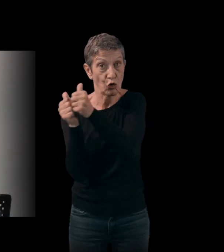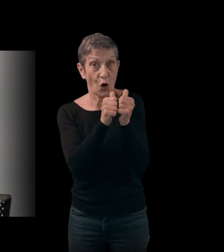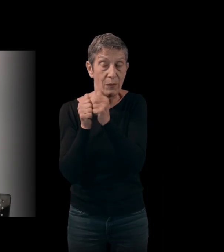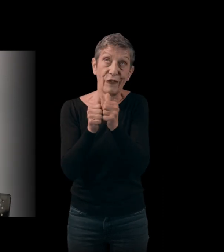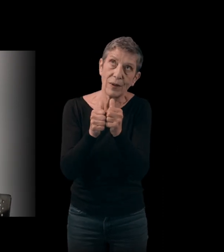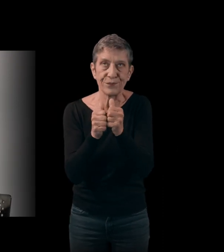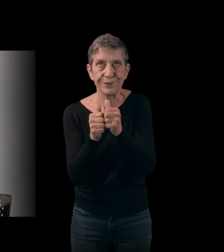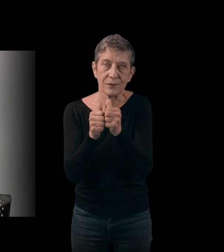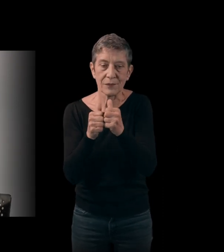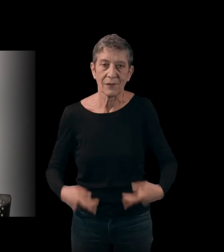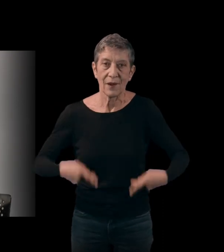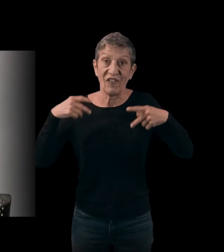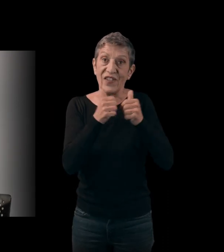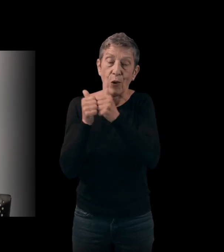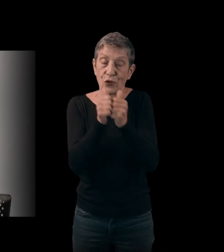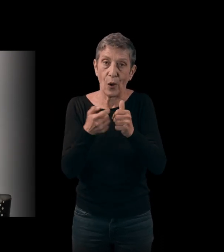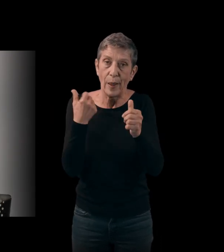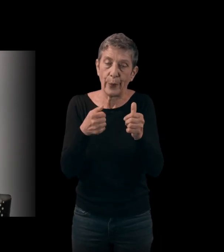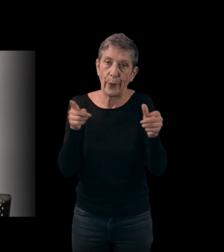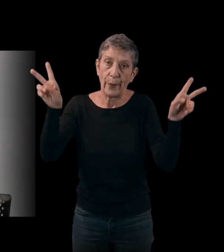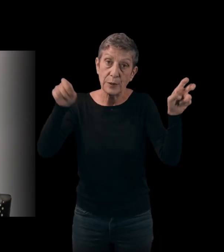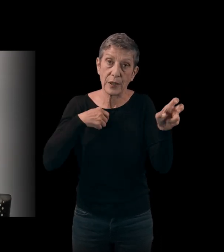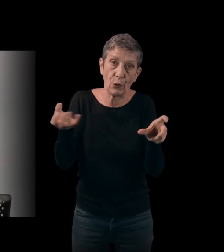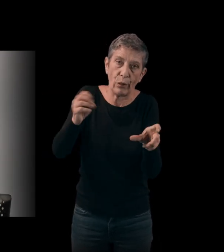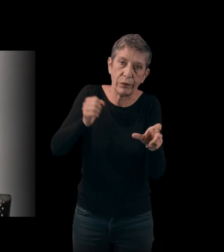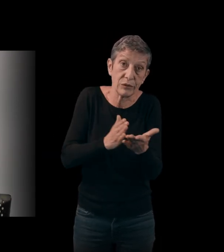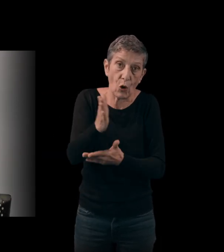C'est une expression qui a été un peu galvaudée, mais il y a un petit peu cette idée-là.